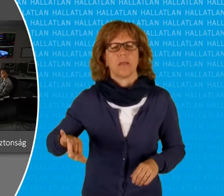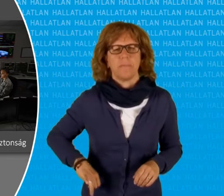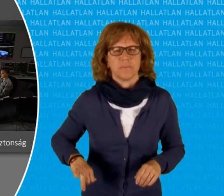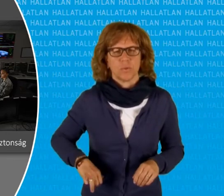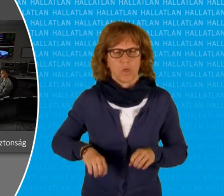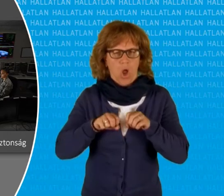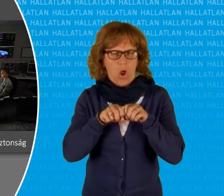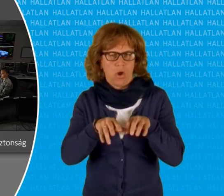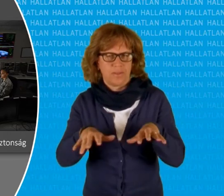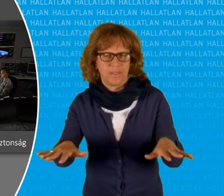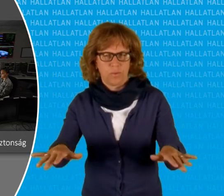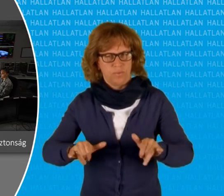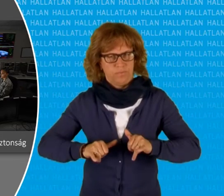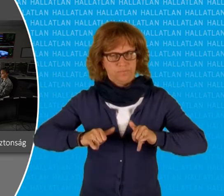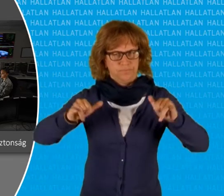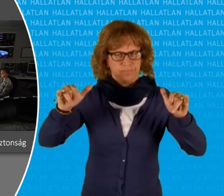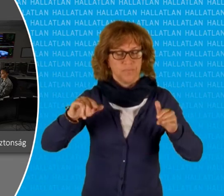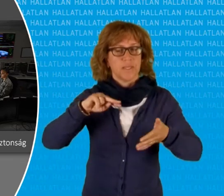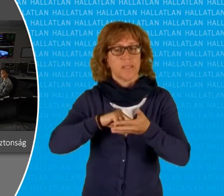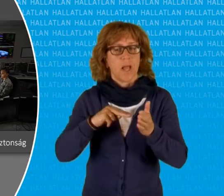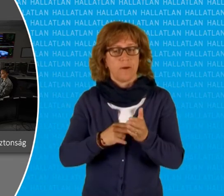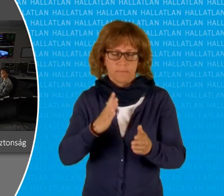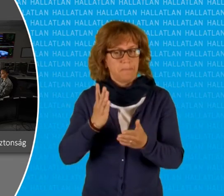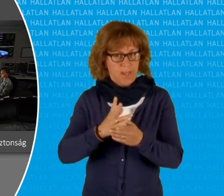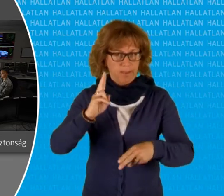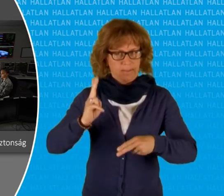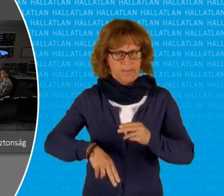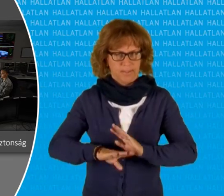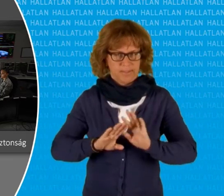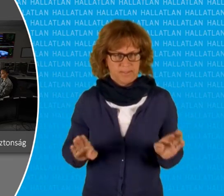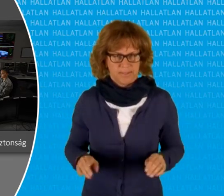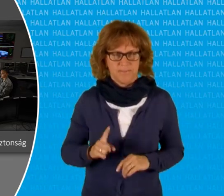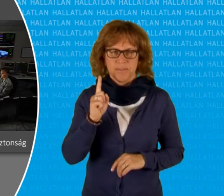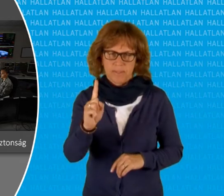Tervek már születtek az energiabiztonság hatékonyságának növelésére,